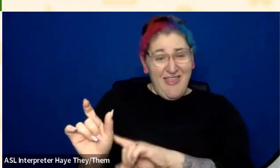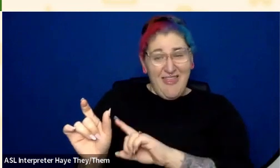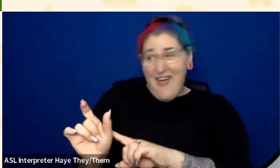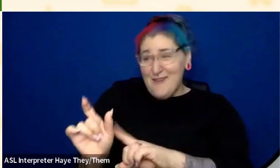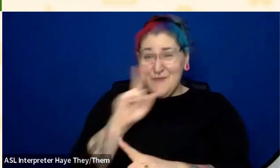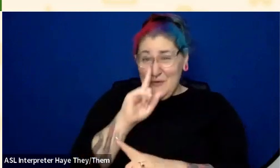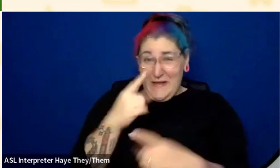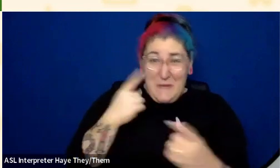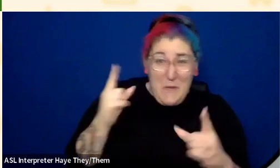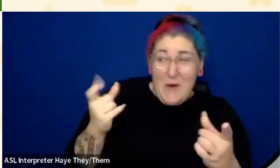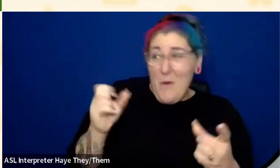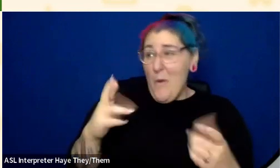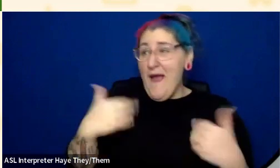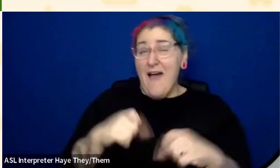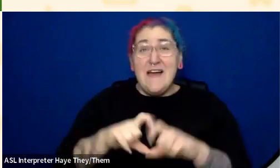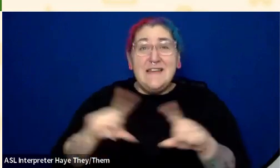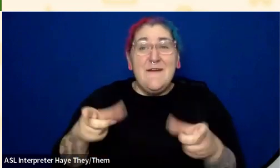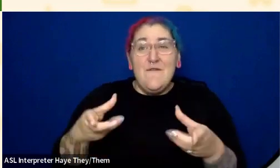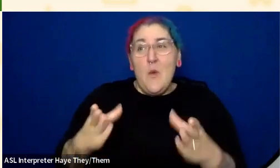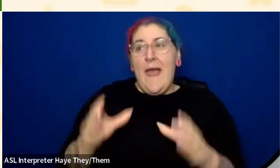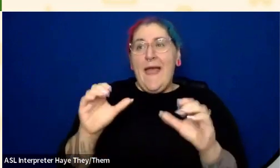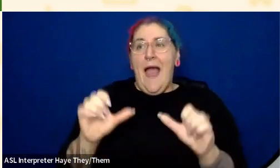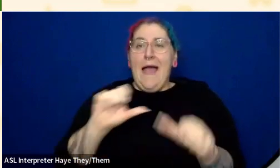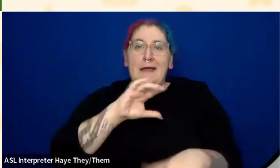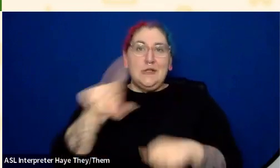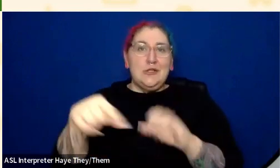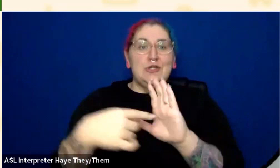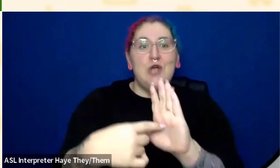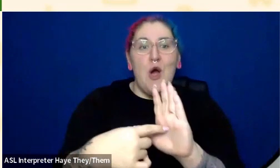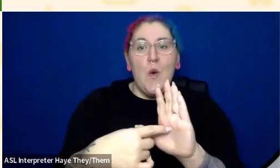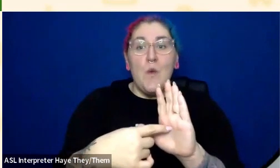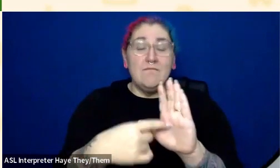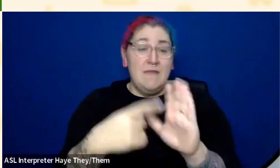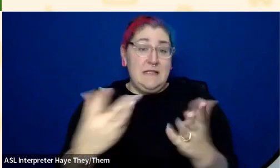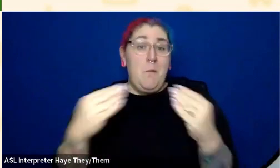que sea más atractiva sin tener que agregar también toda esa interacción adicional necesaria?